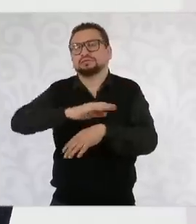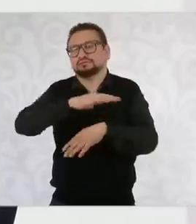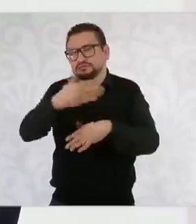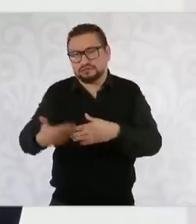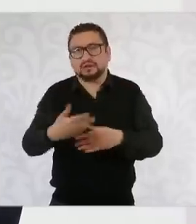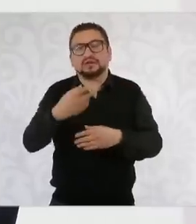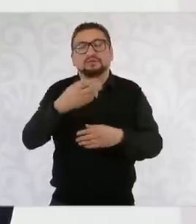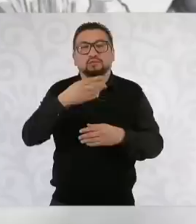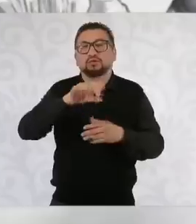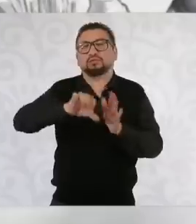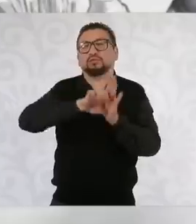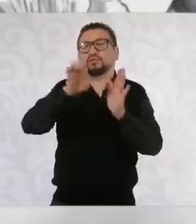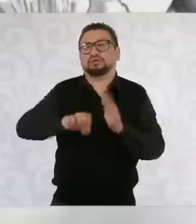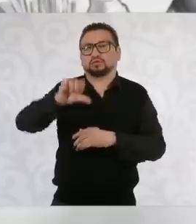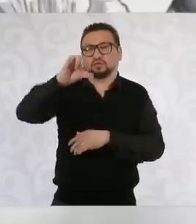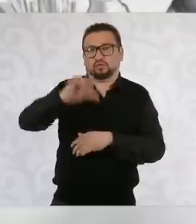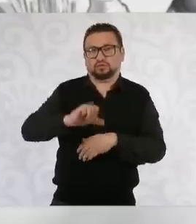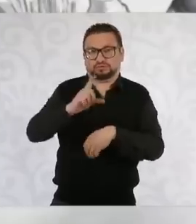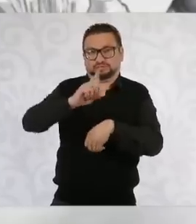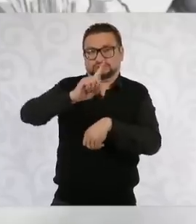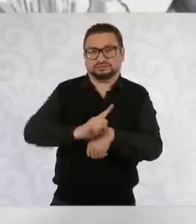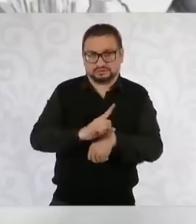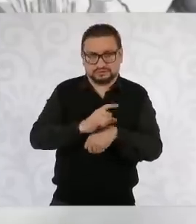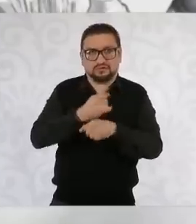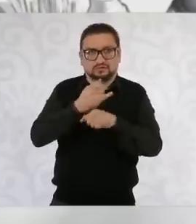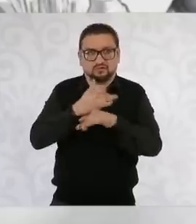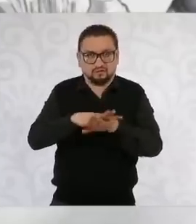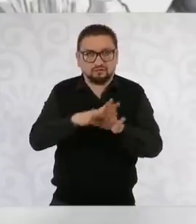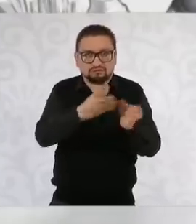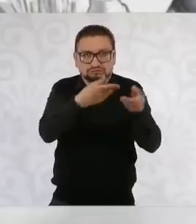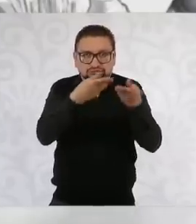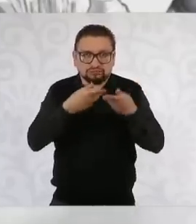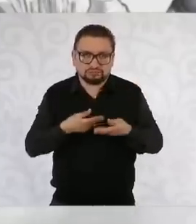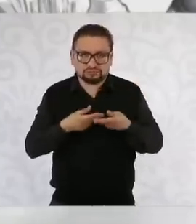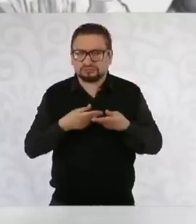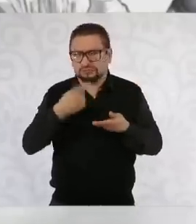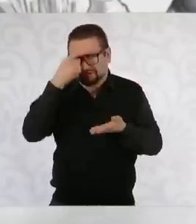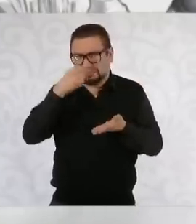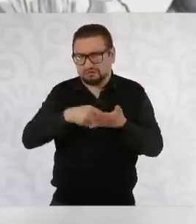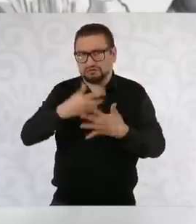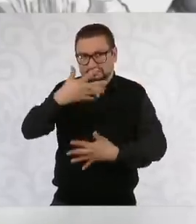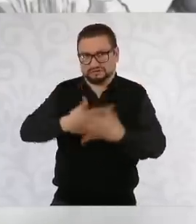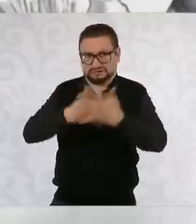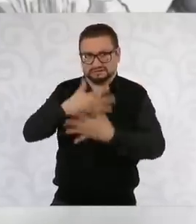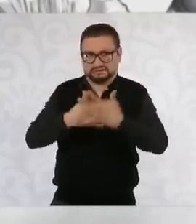el día de hoy por ejemplo que se reportaron eh creo que 15 homicidios en Guanajuato ha sido